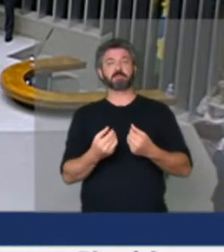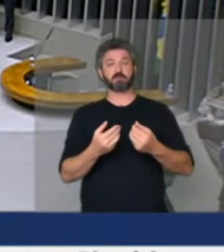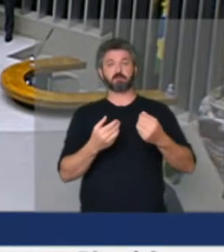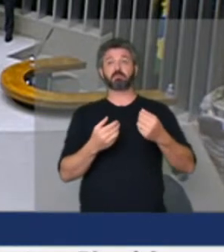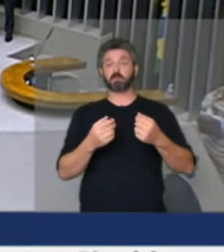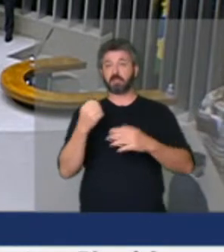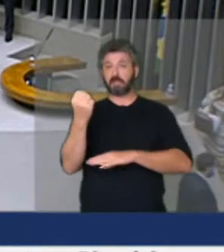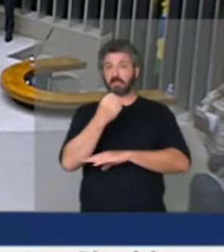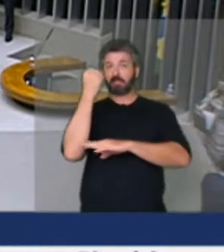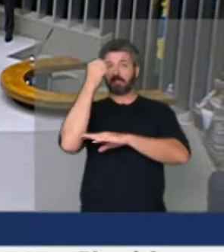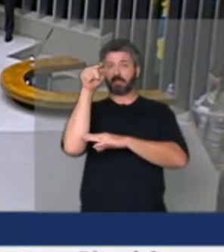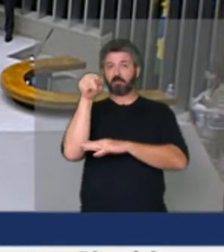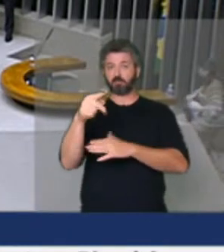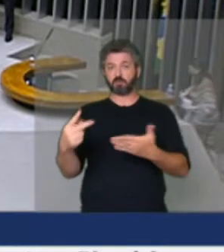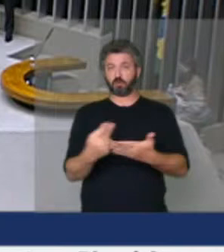ALTERARAM A ORIENTAÇÃO DE SUAS BANCADAS E GARANTIRAM A